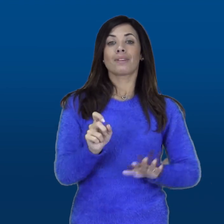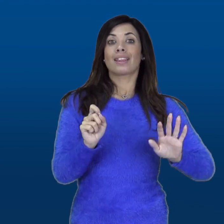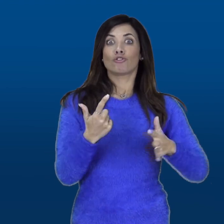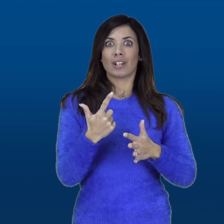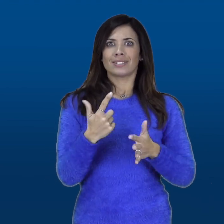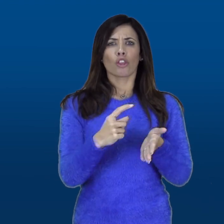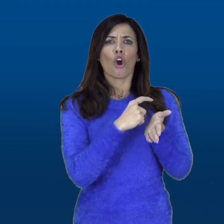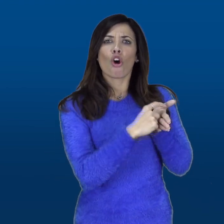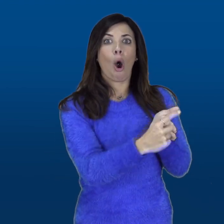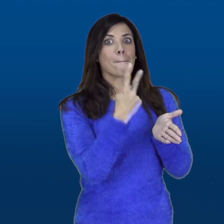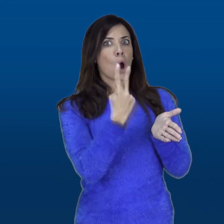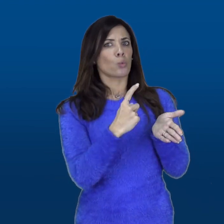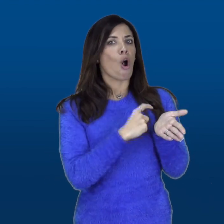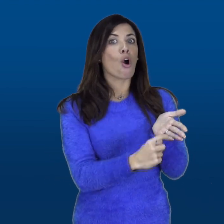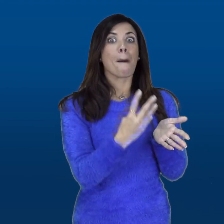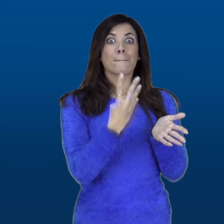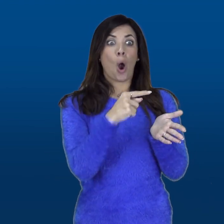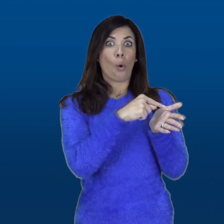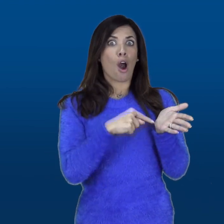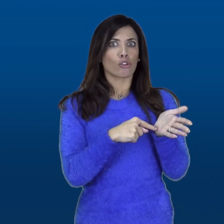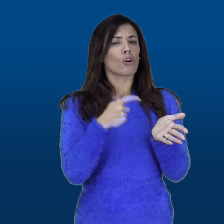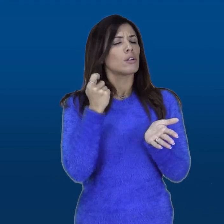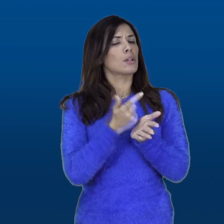in particolare i comma 2 e 4